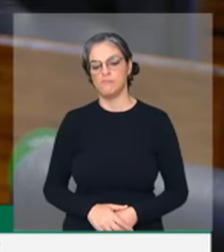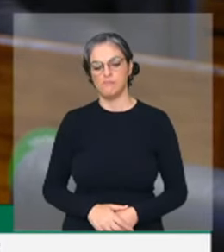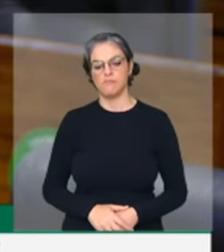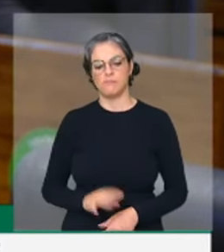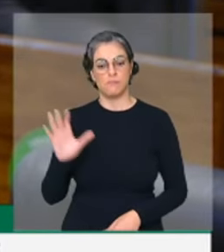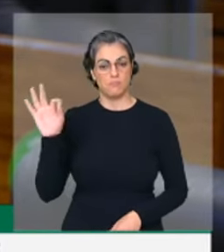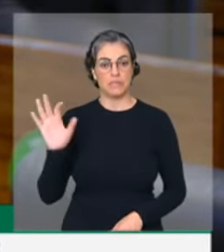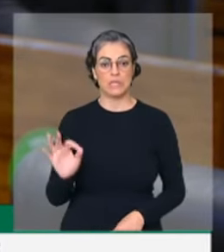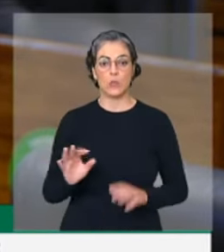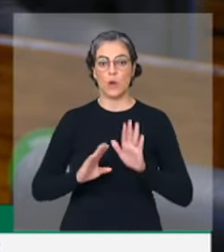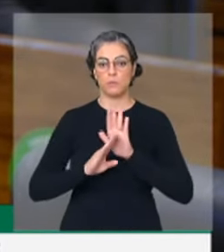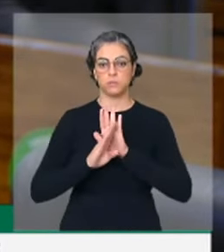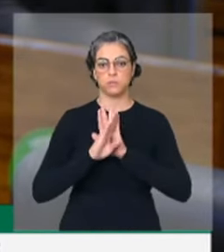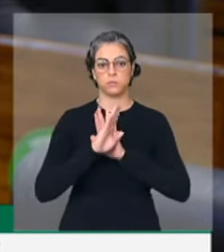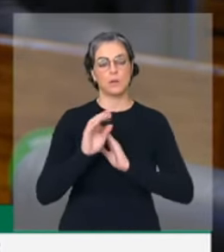CRESCE A MAIS DE 2% O DIA. O